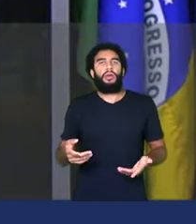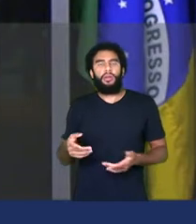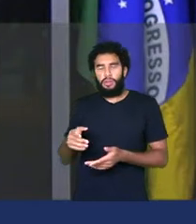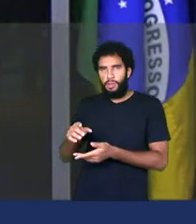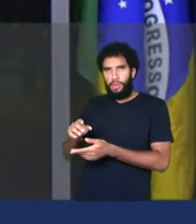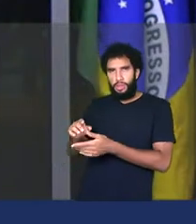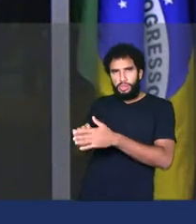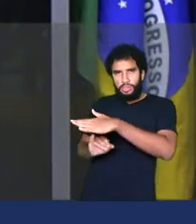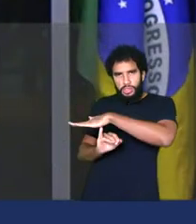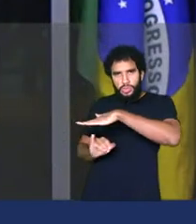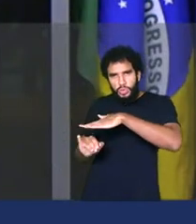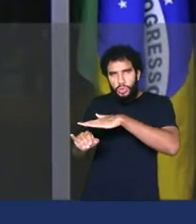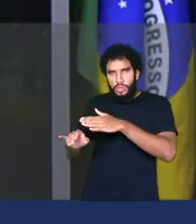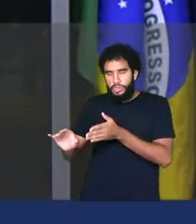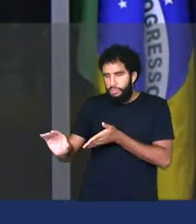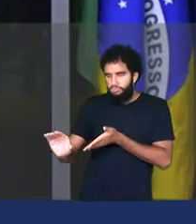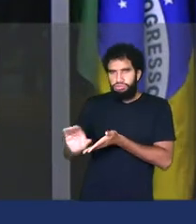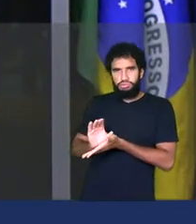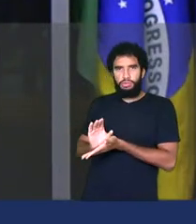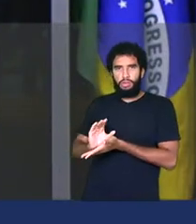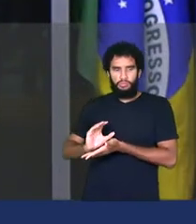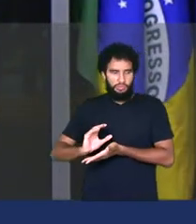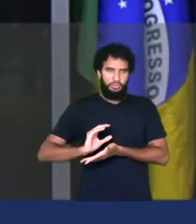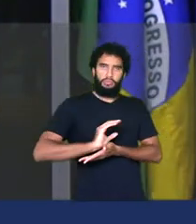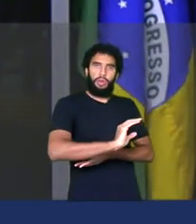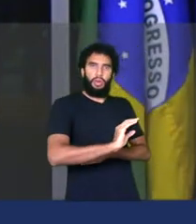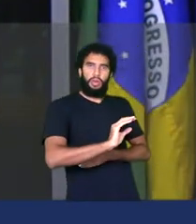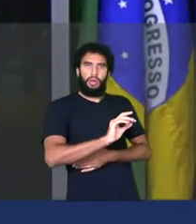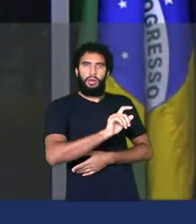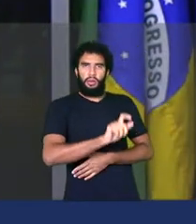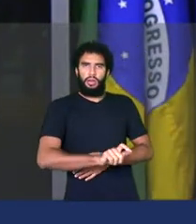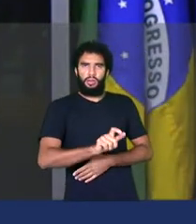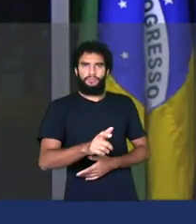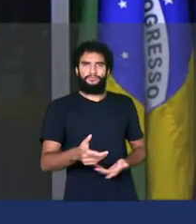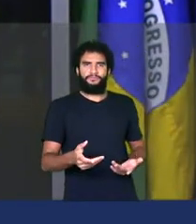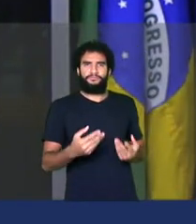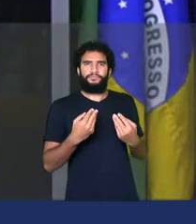TIRA DAS ENTIDADES E COLOCA NUMA PASTA PARA ESSA PRÉ -CANDIDATA A DEPUTADA